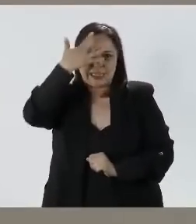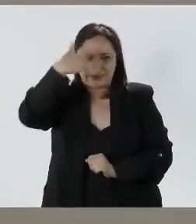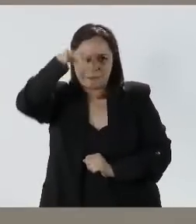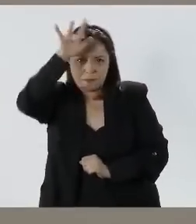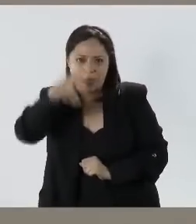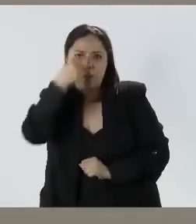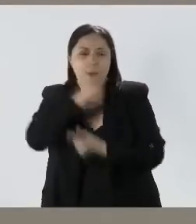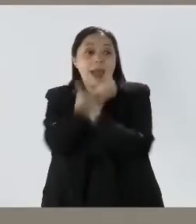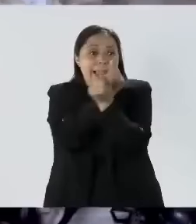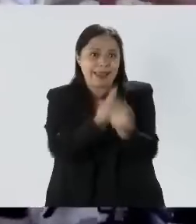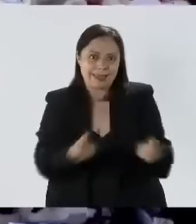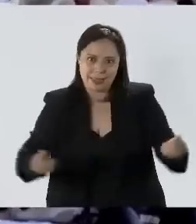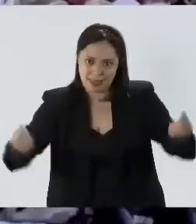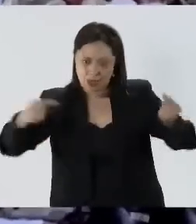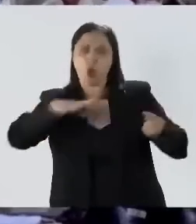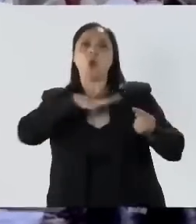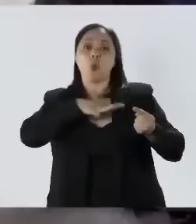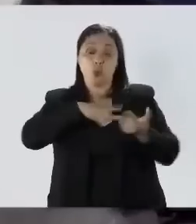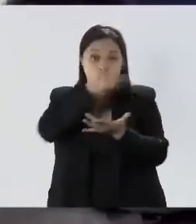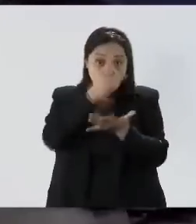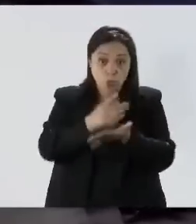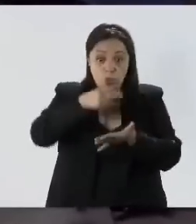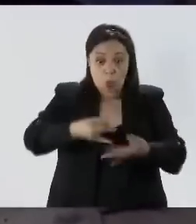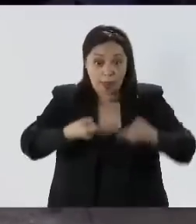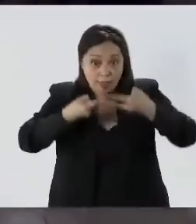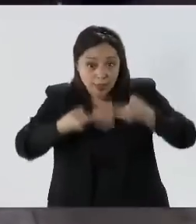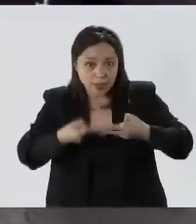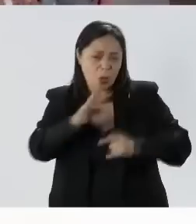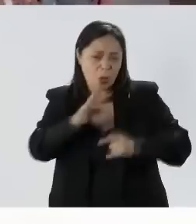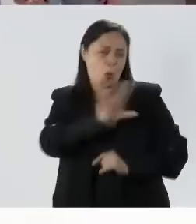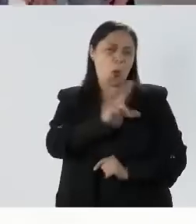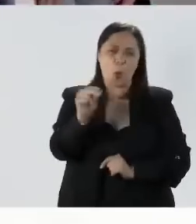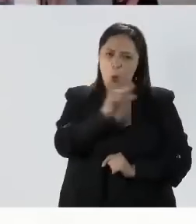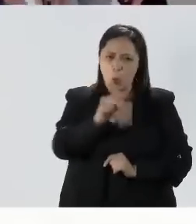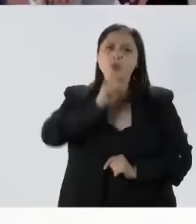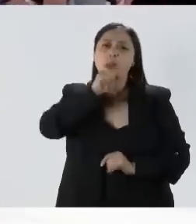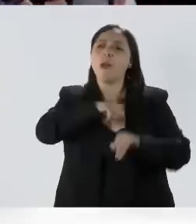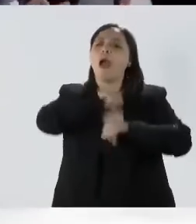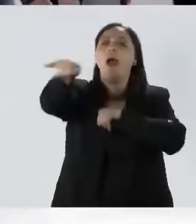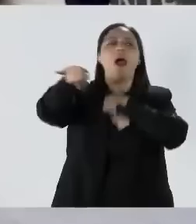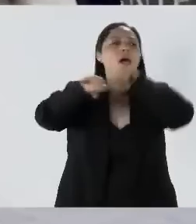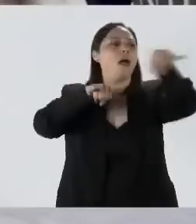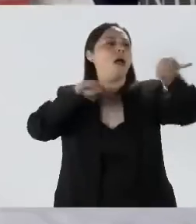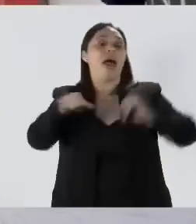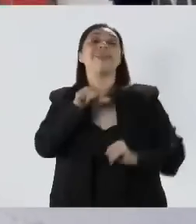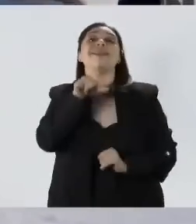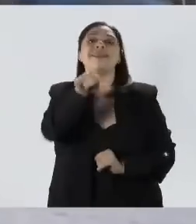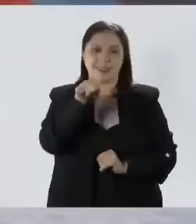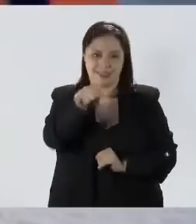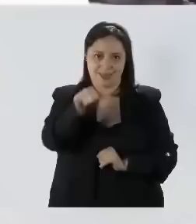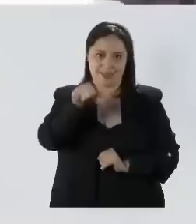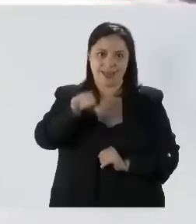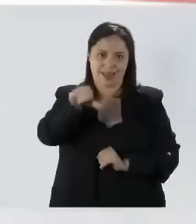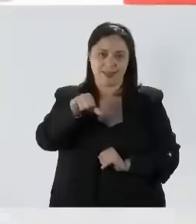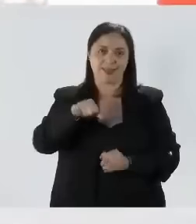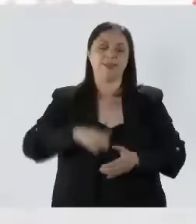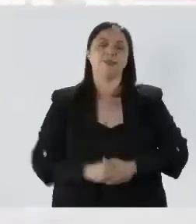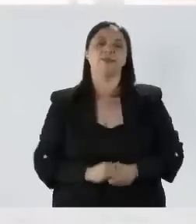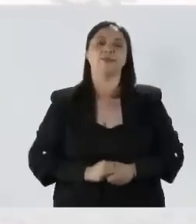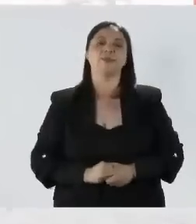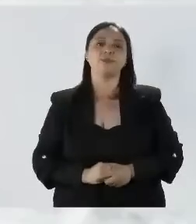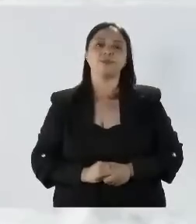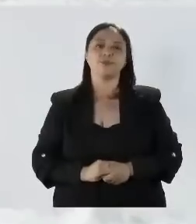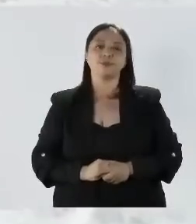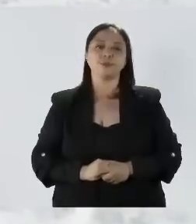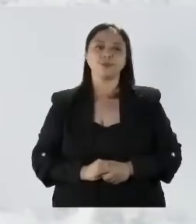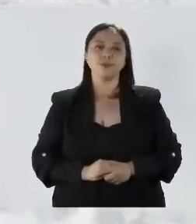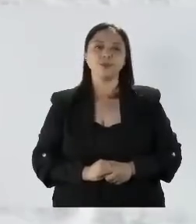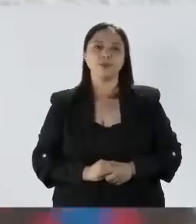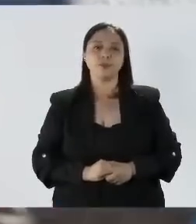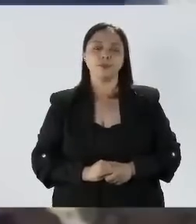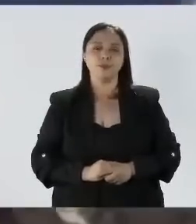ya no solo en el Zócalo sino en 16 territorios más alejados de la ciudad en la capital de la